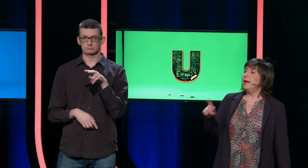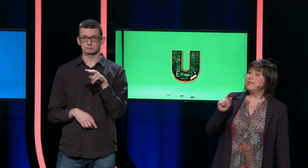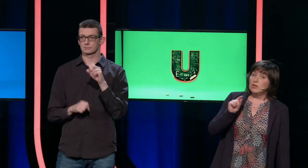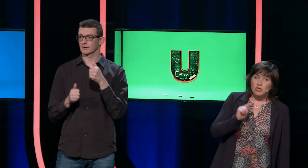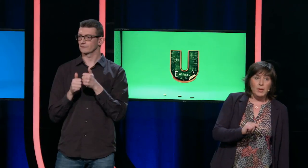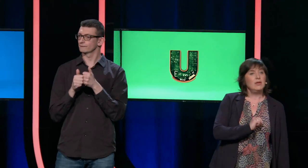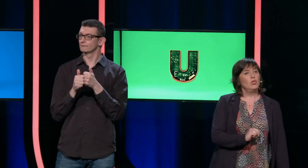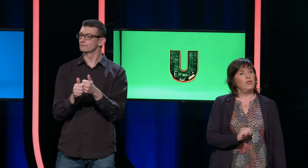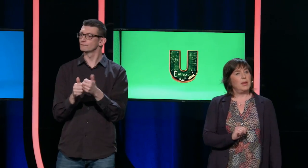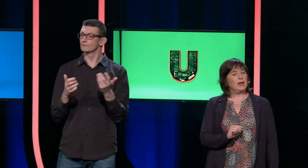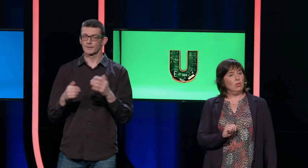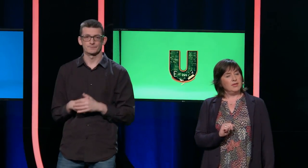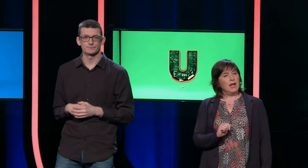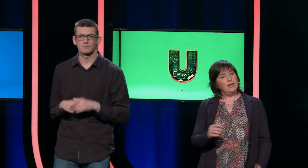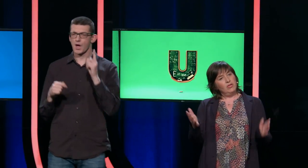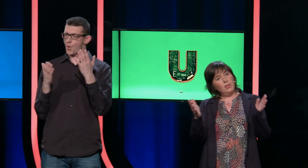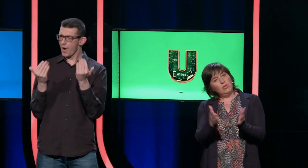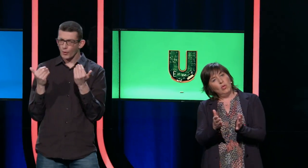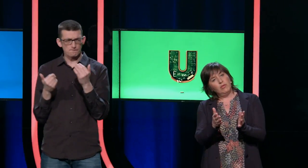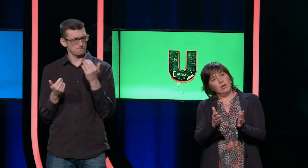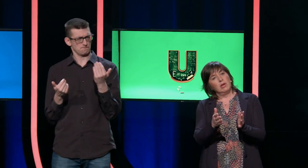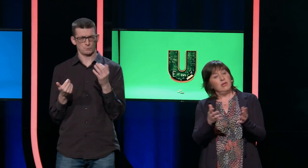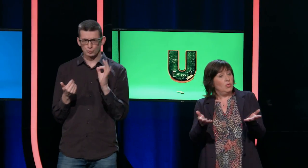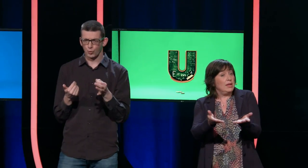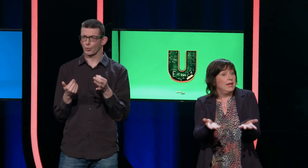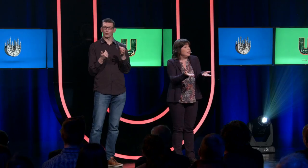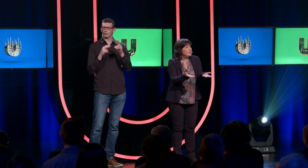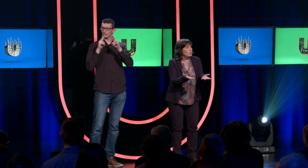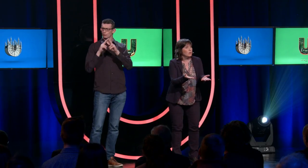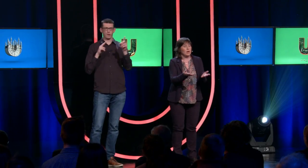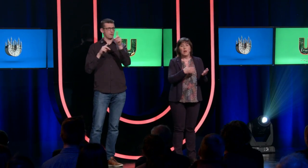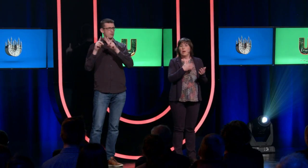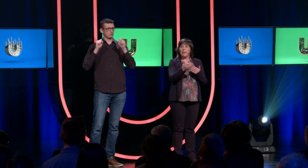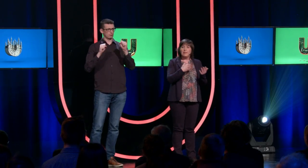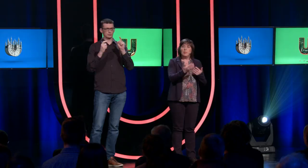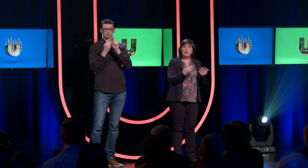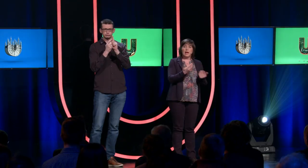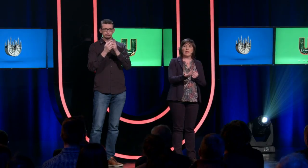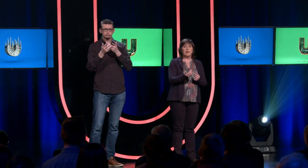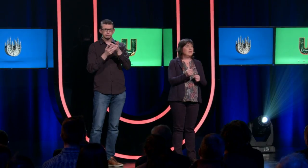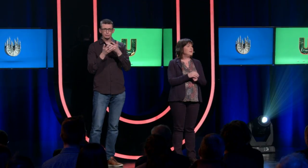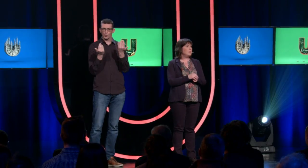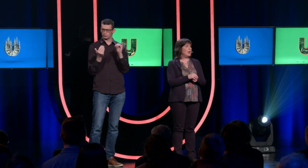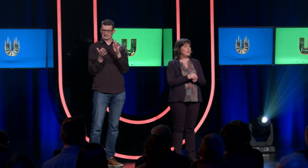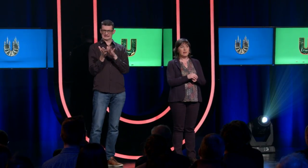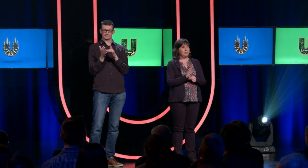Als er een tweede dove bij komt en die twee Deense doven praten met elkaar in Deense Gebarentaal,